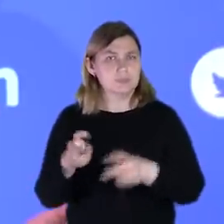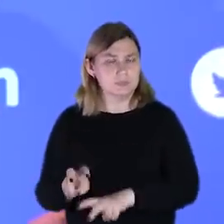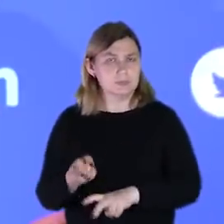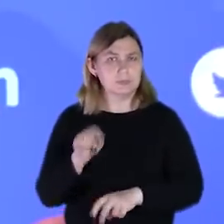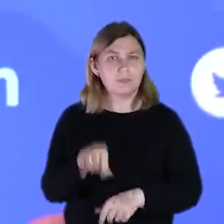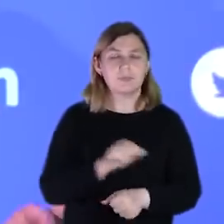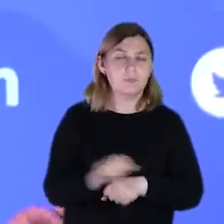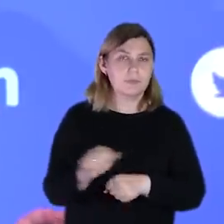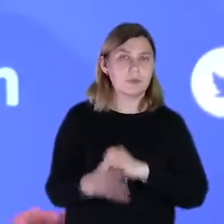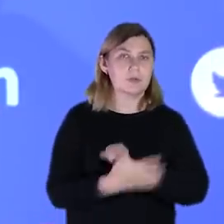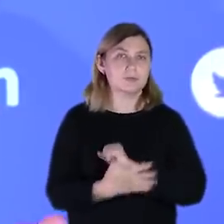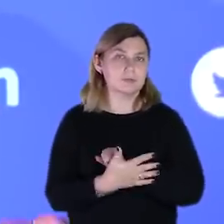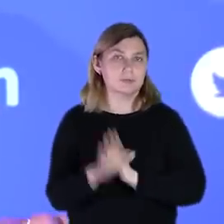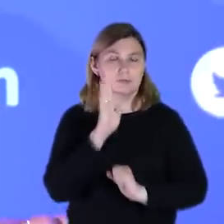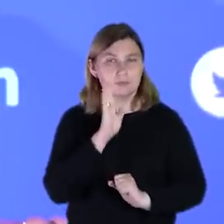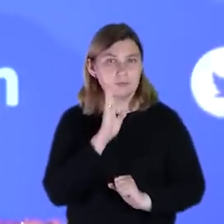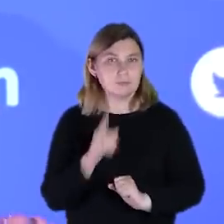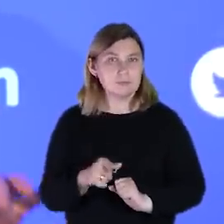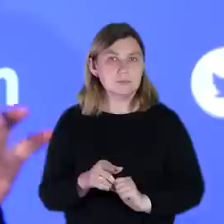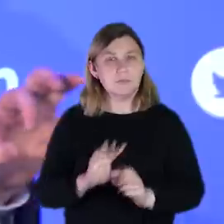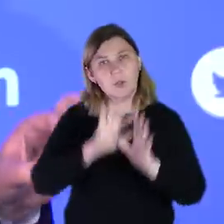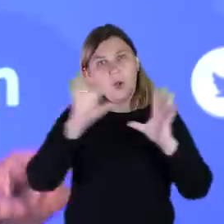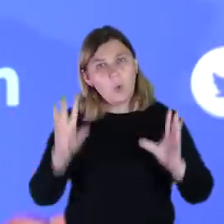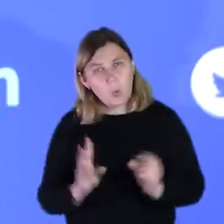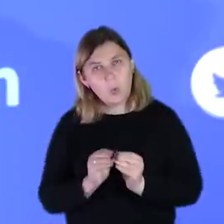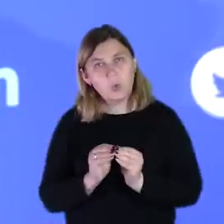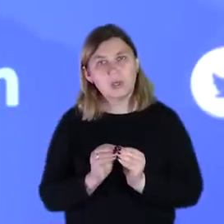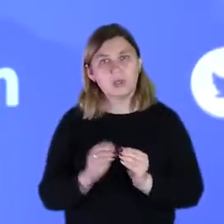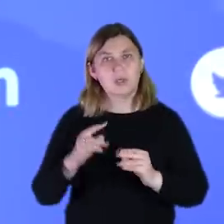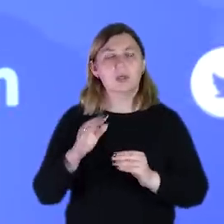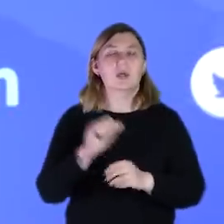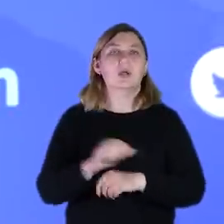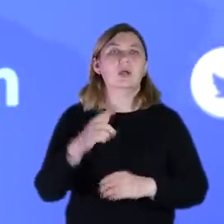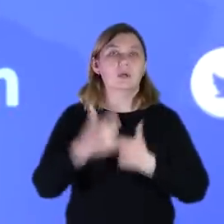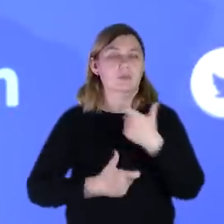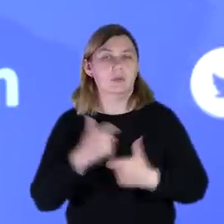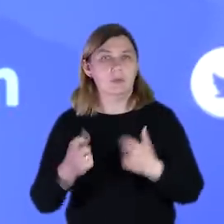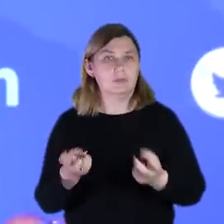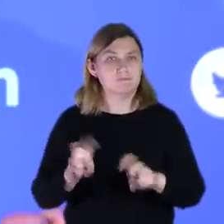takich zasadach, można powiedzieć, ogólnej struktury budowania. Nie na zasadzie